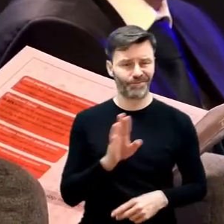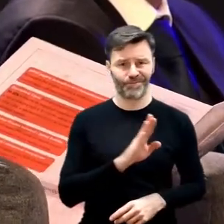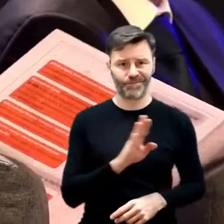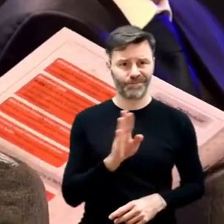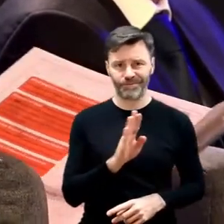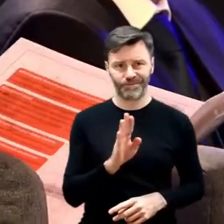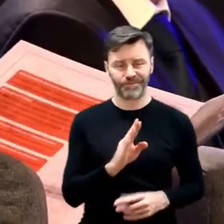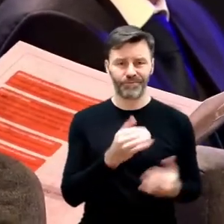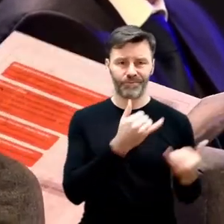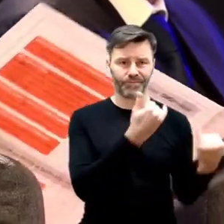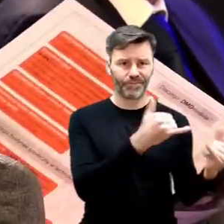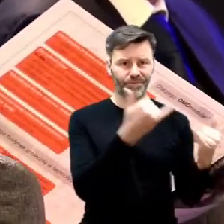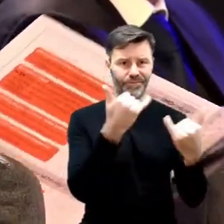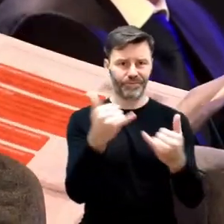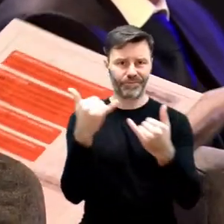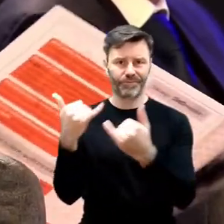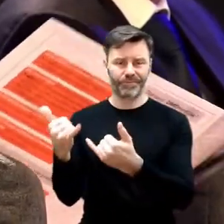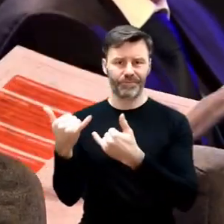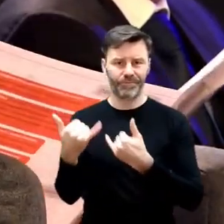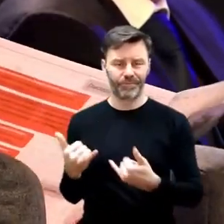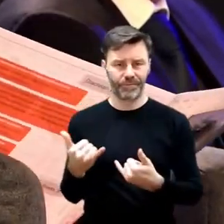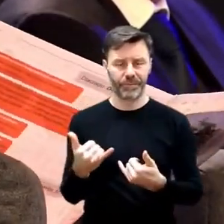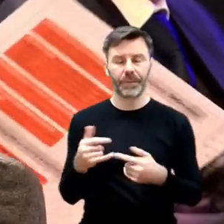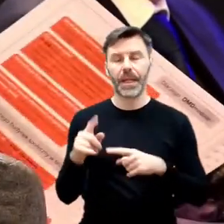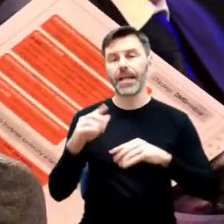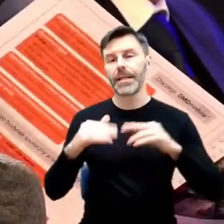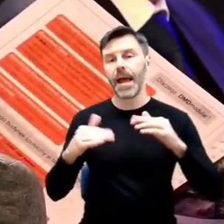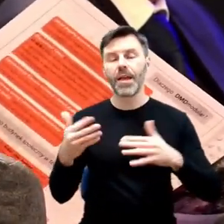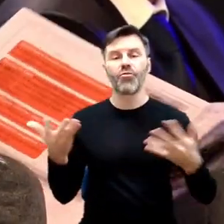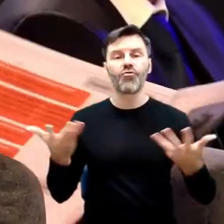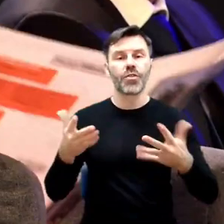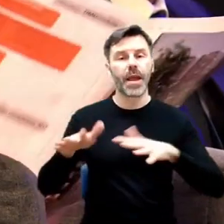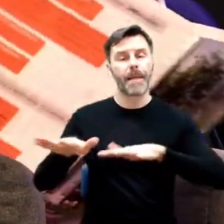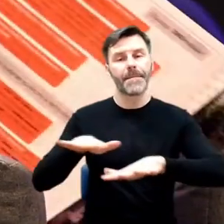jak skalainwestycji, lokalizacja i dostępność, materiały wykończeniowe